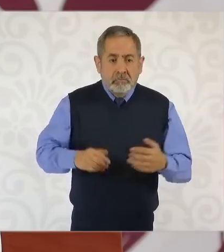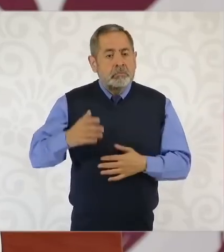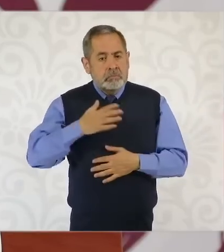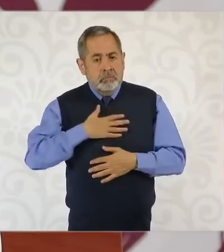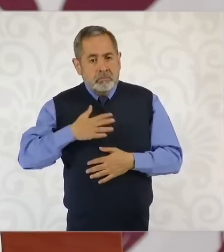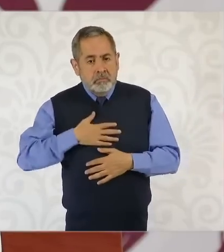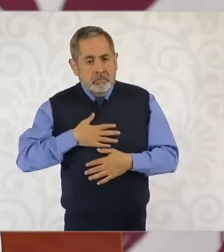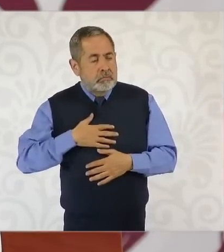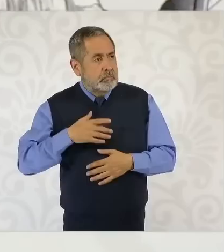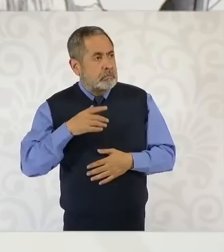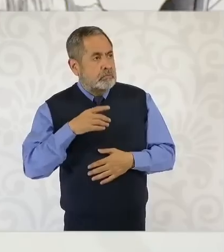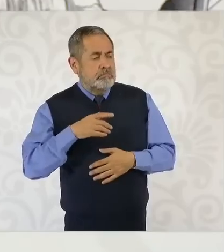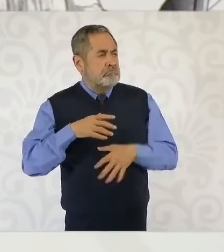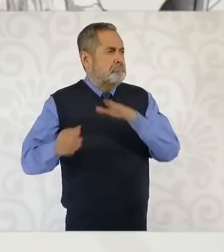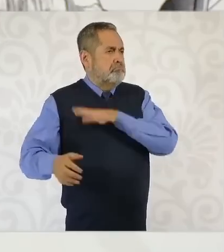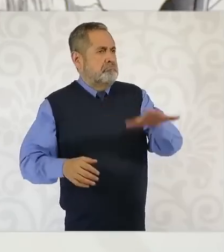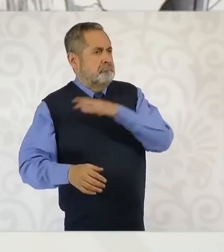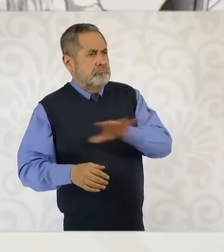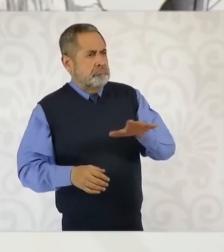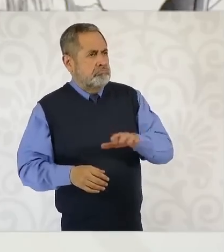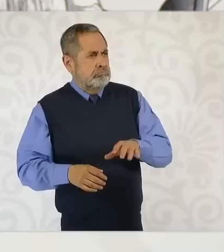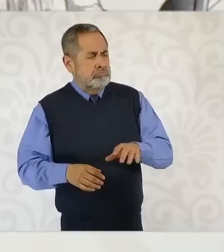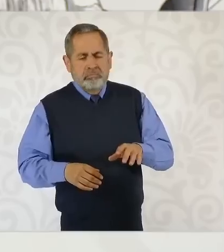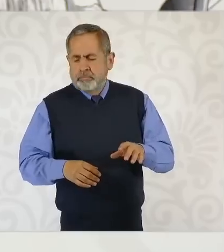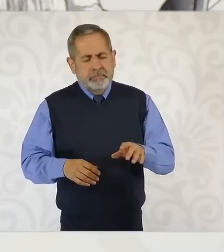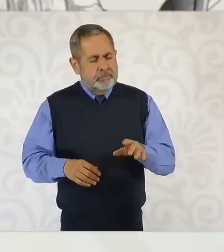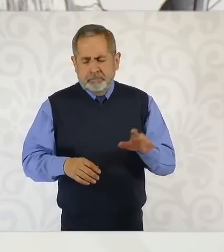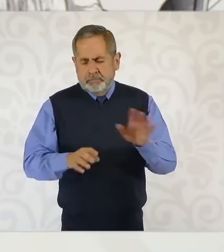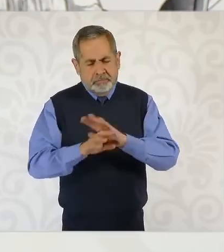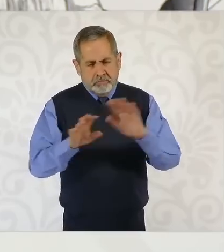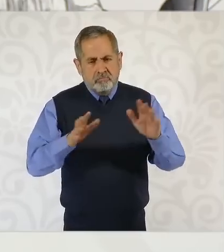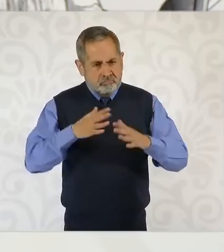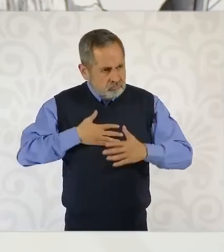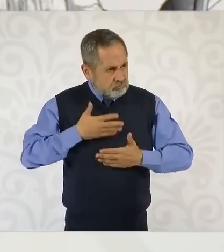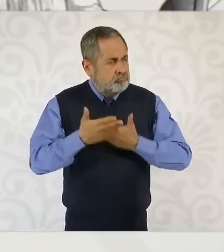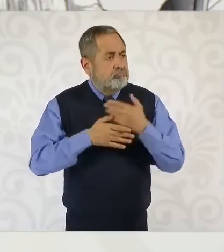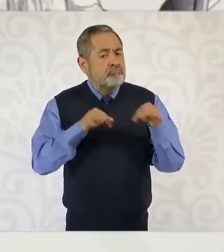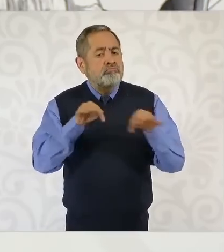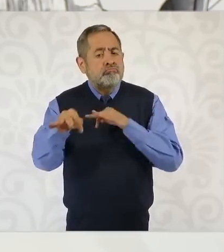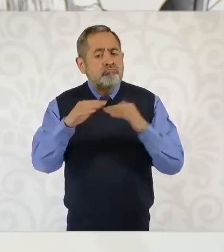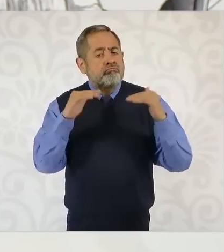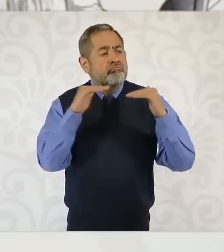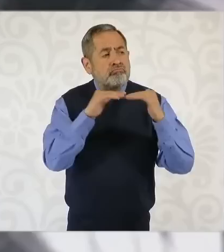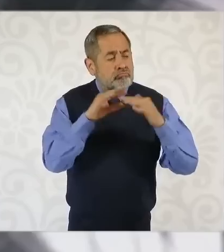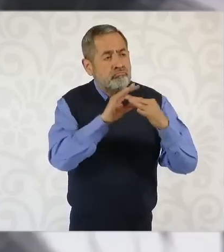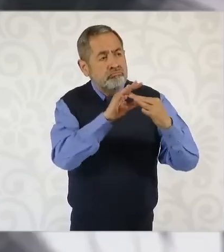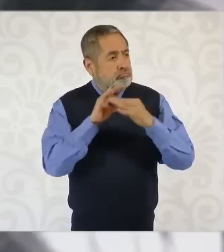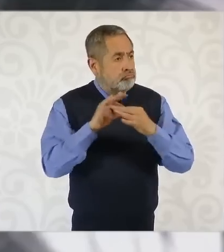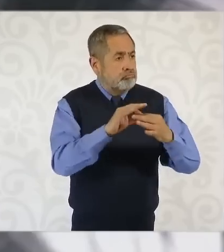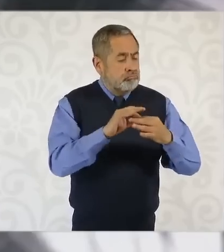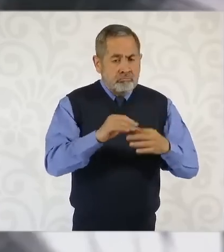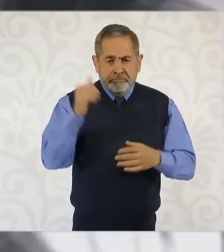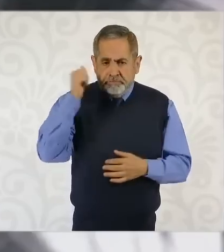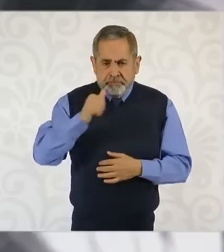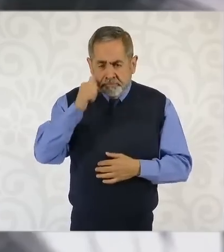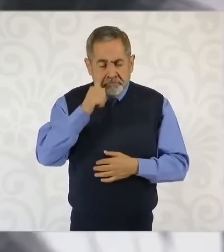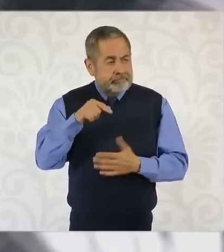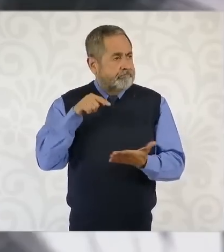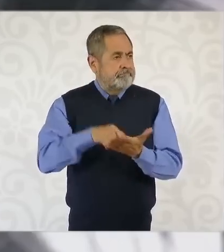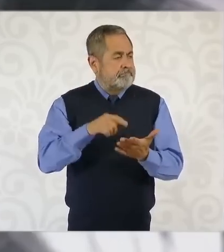queríamos coordinar al revés estamos trabajando nos coordinamos siempre en el marco de nuestra